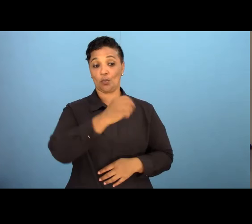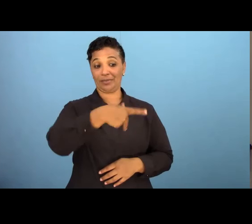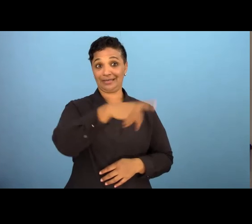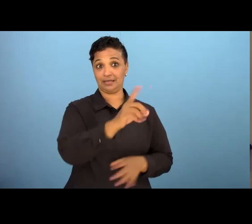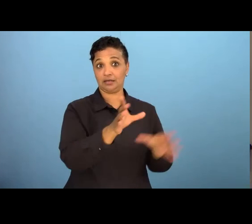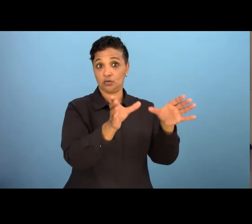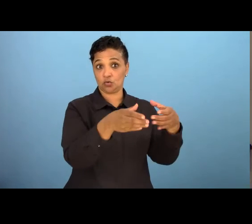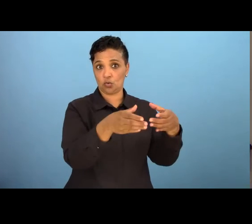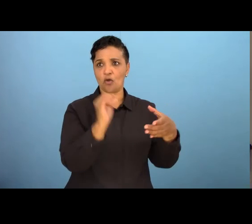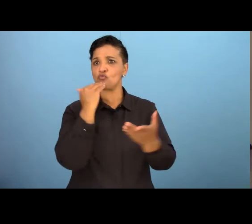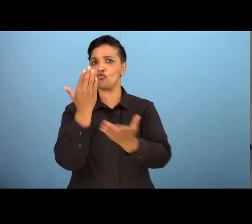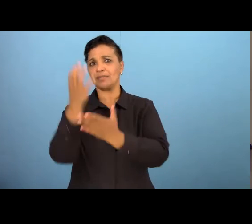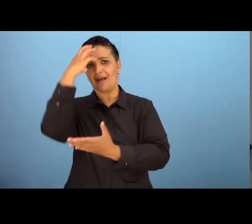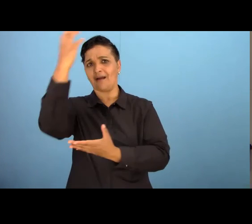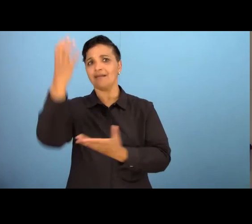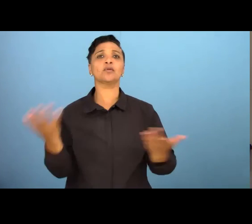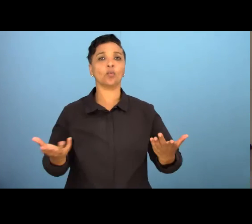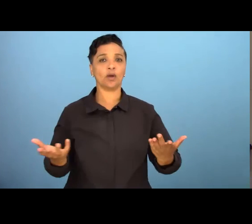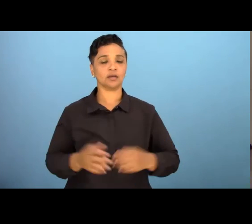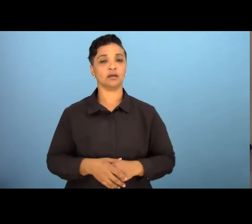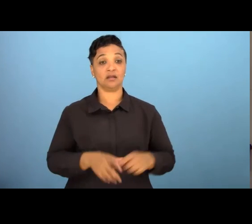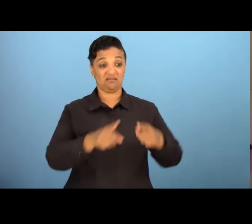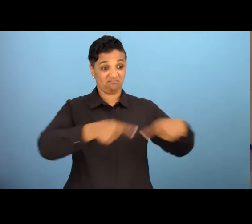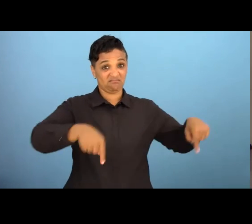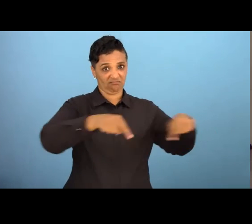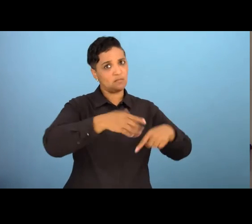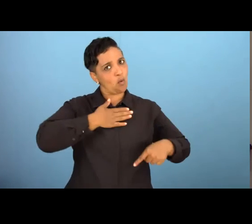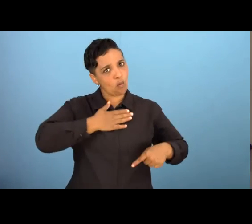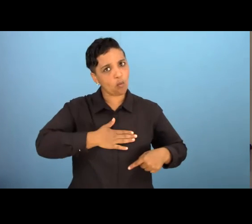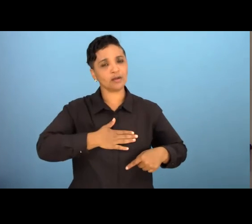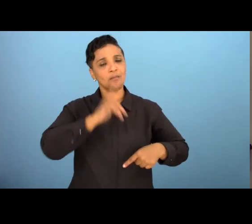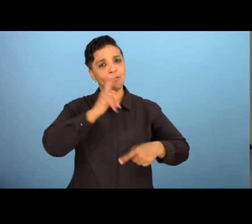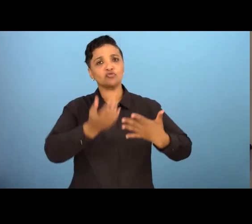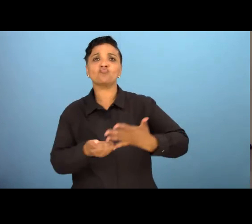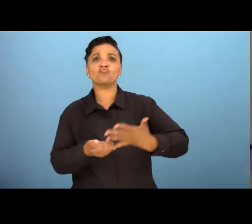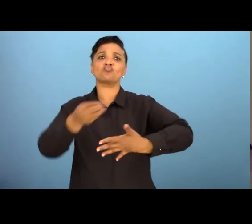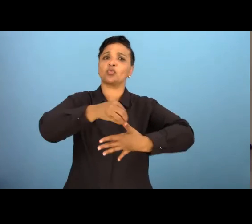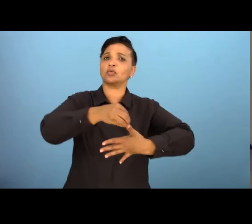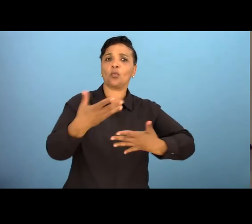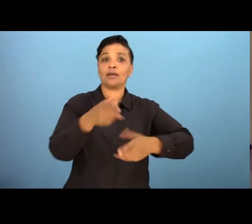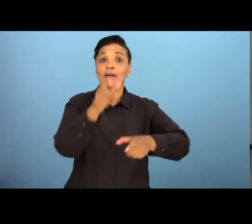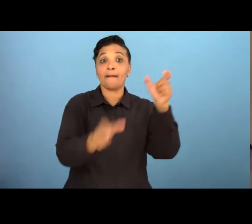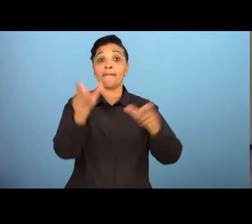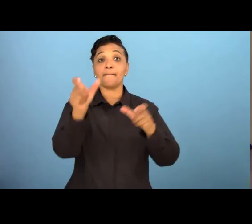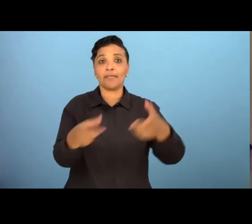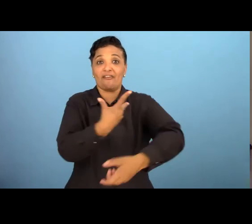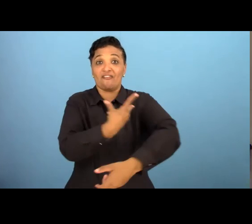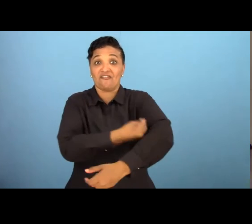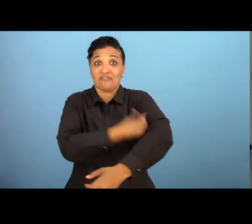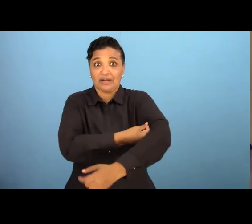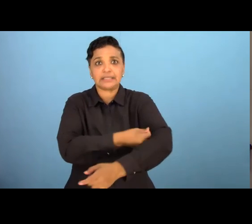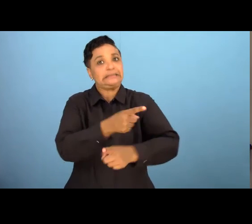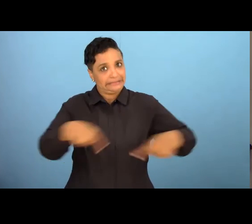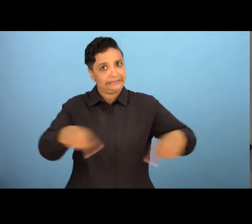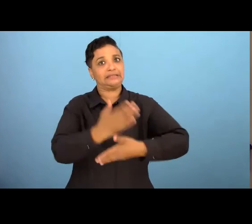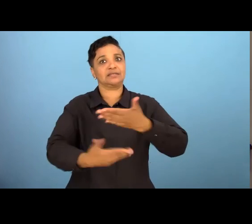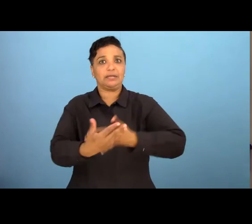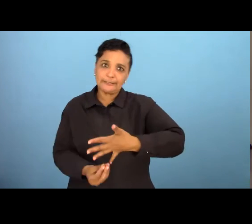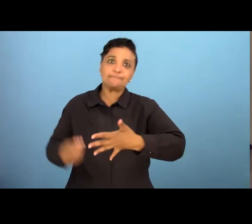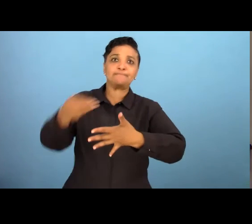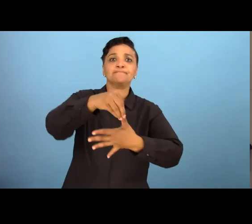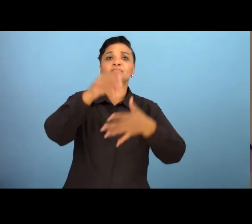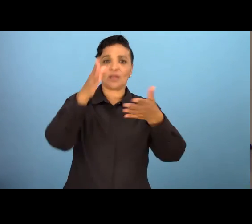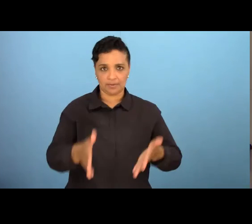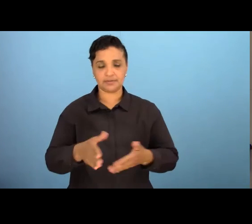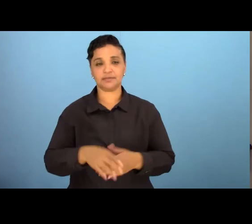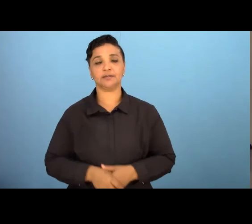Y sobre la recomendación, me gustaría decir que los OPD y las personas con